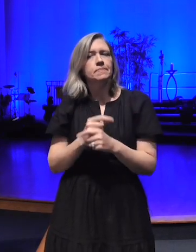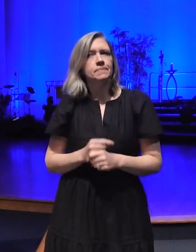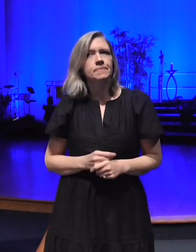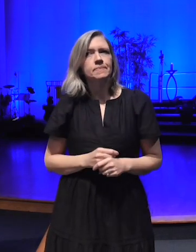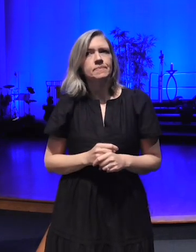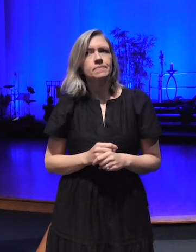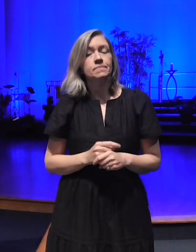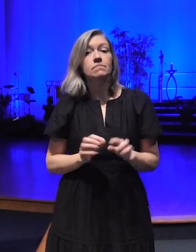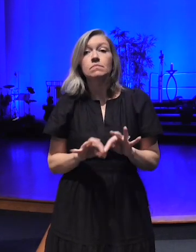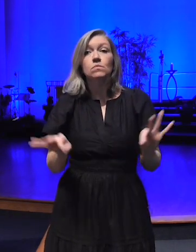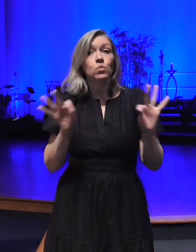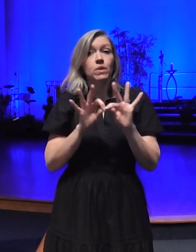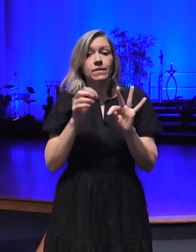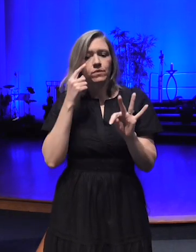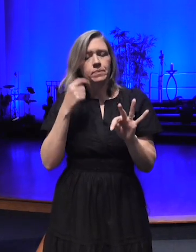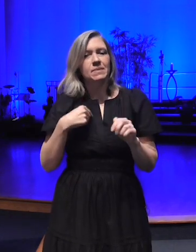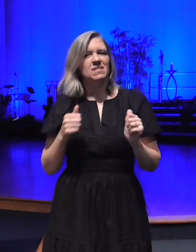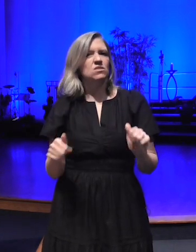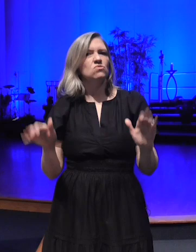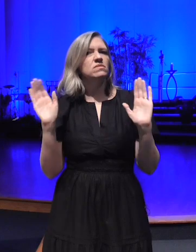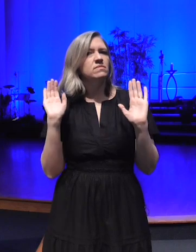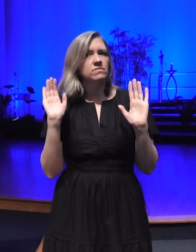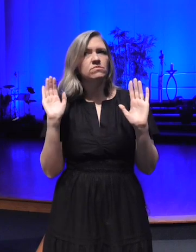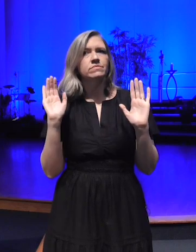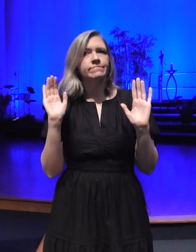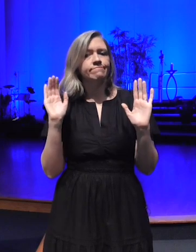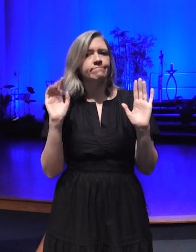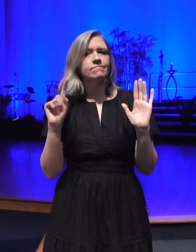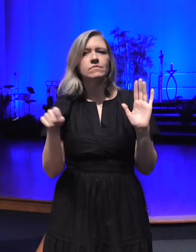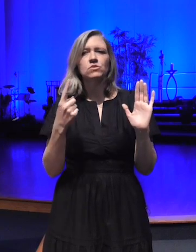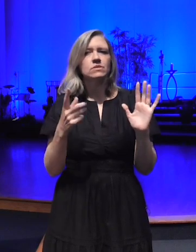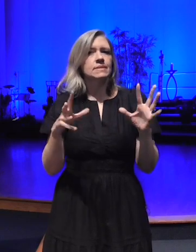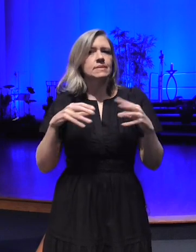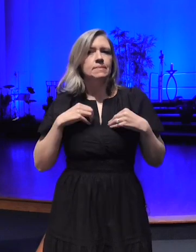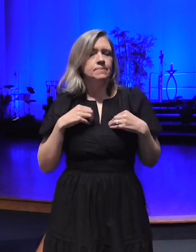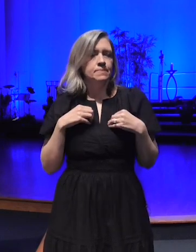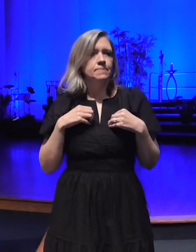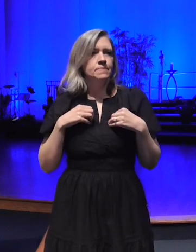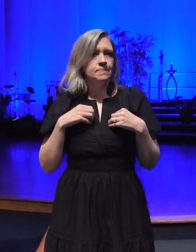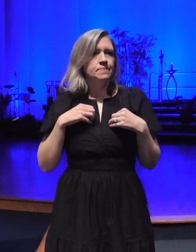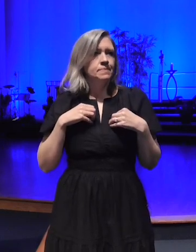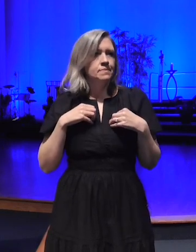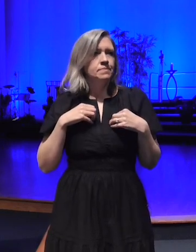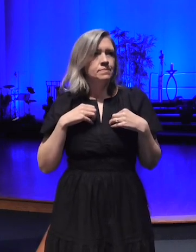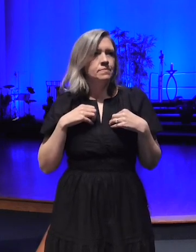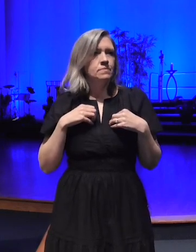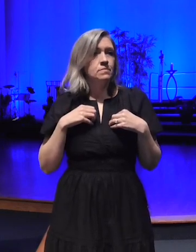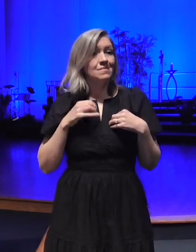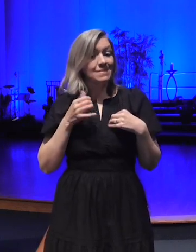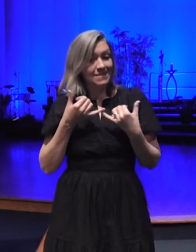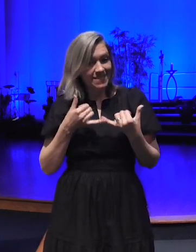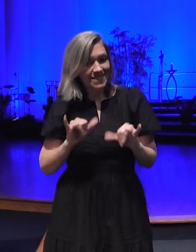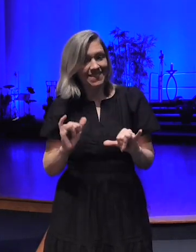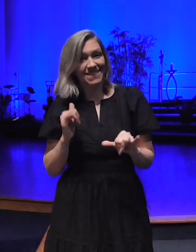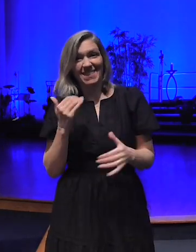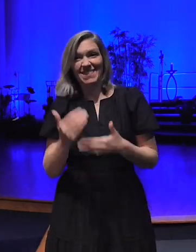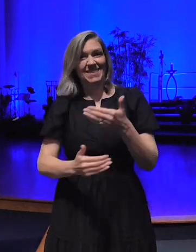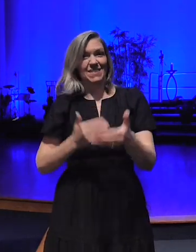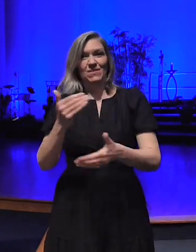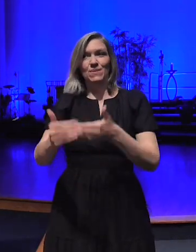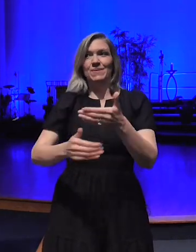rendirme y aceptar y eso todavía se está desarrollando pero es algo rico y hermoso ahora